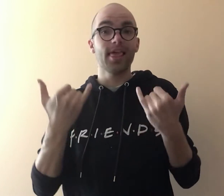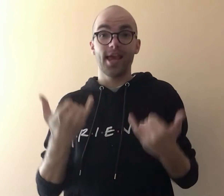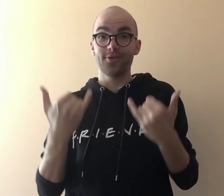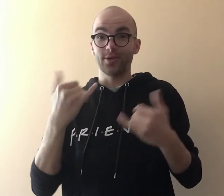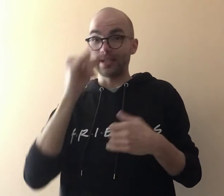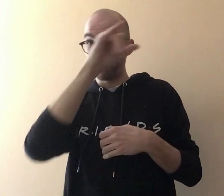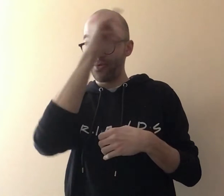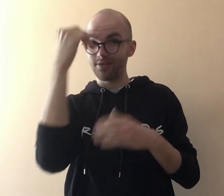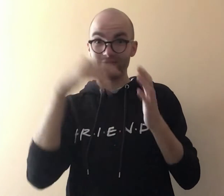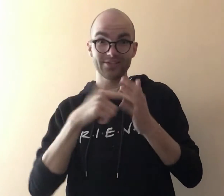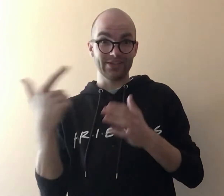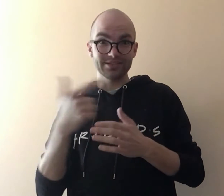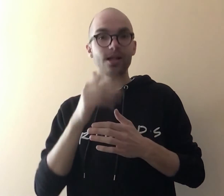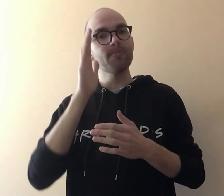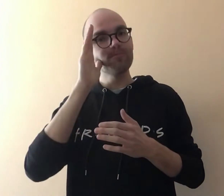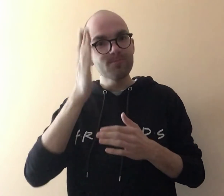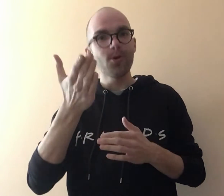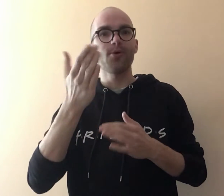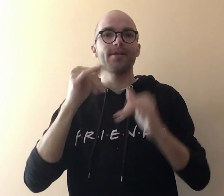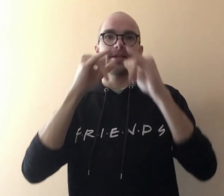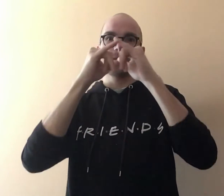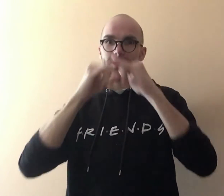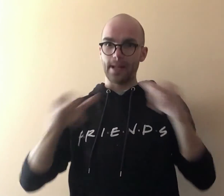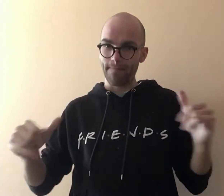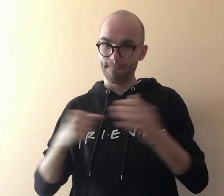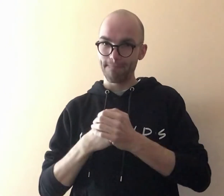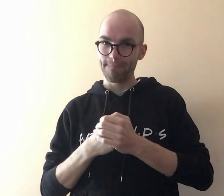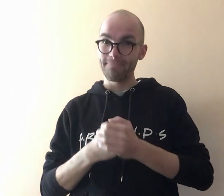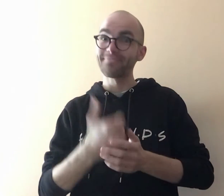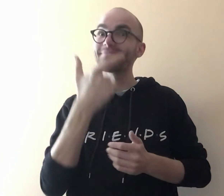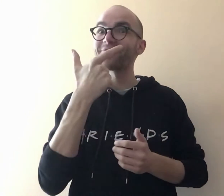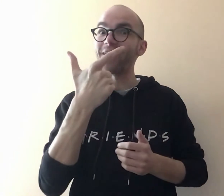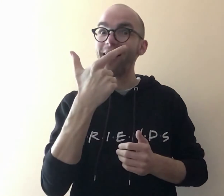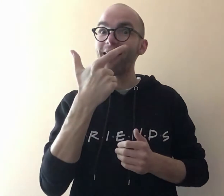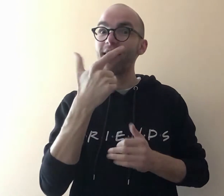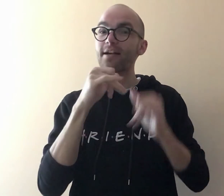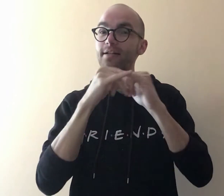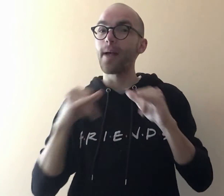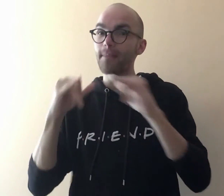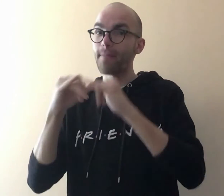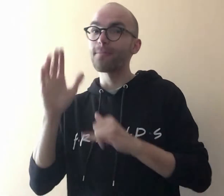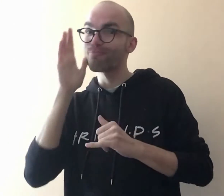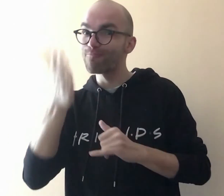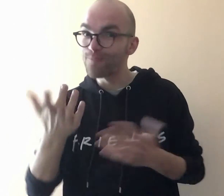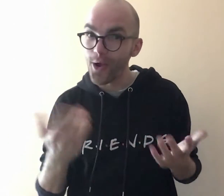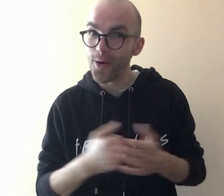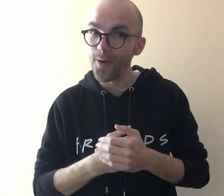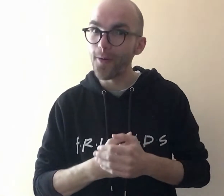Letos v času poletja bosta odvijala kar dva kampa.